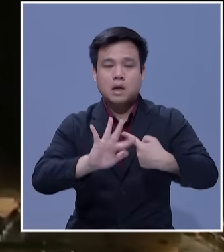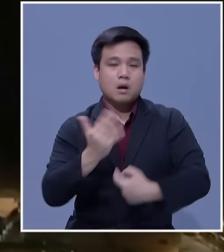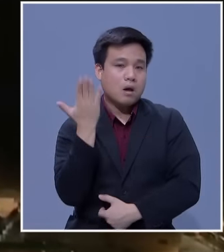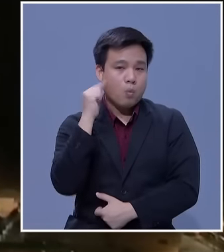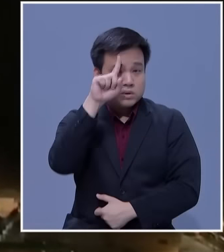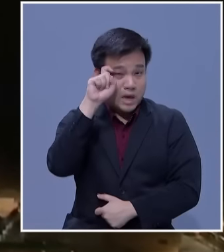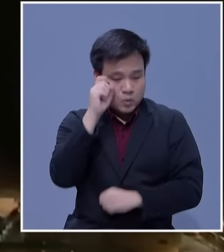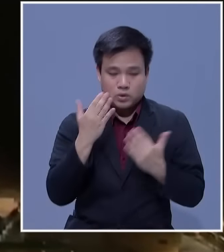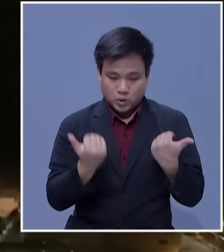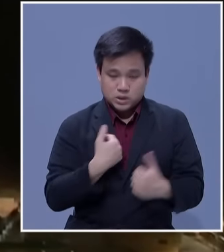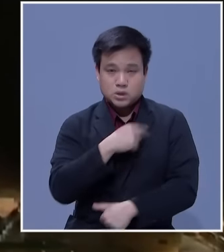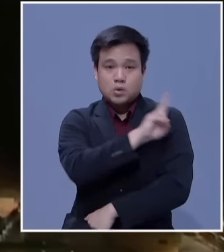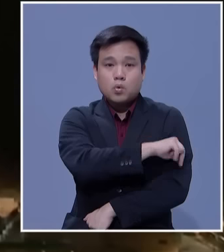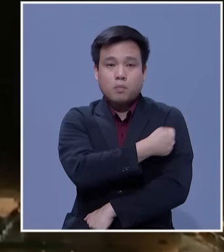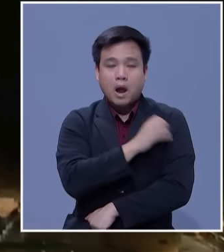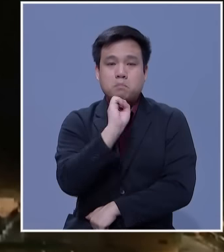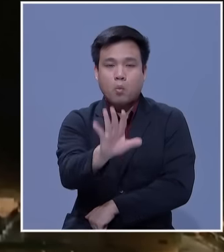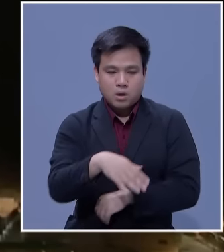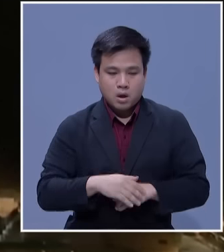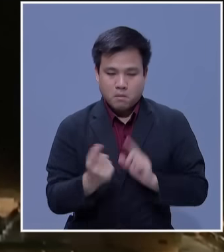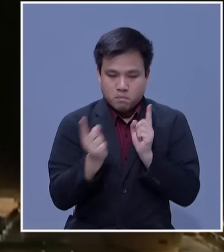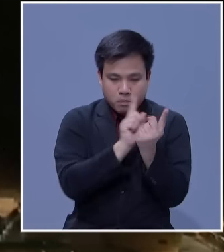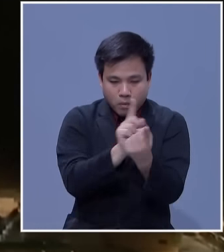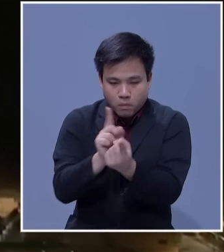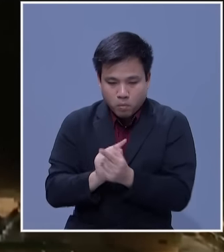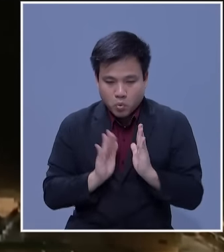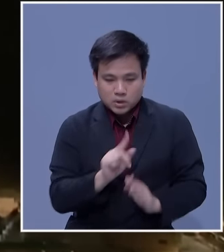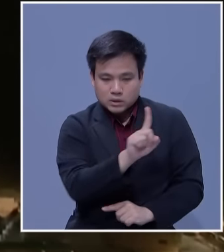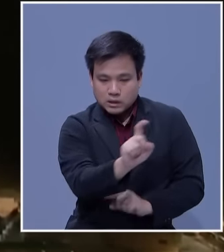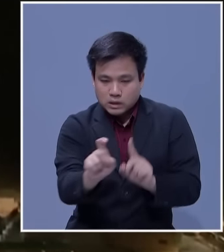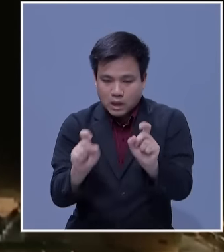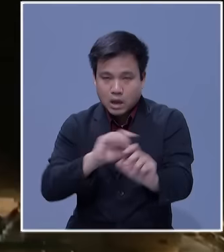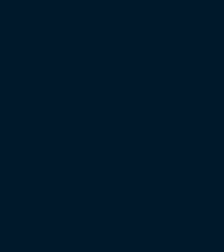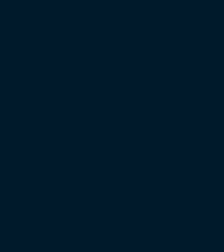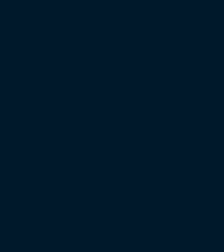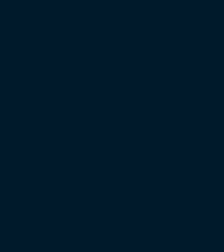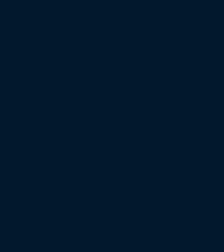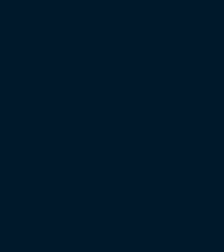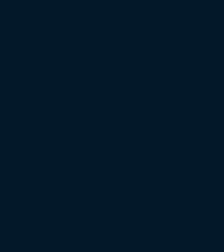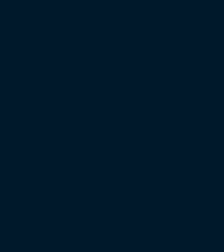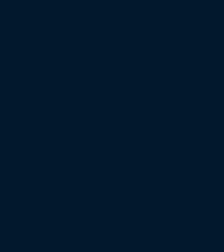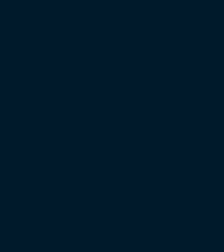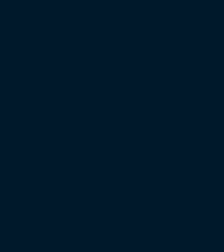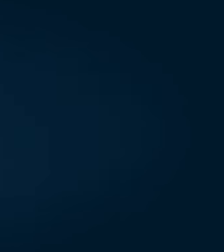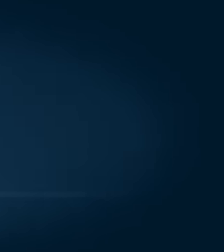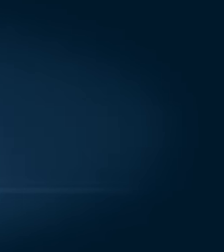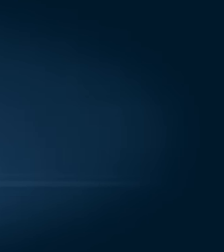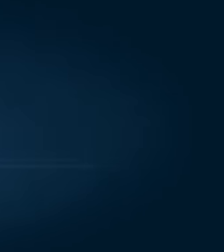ตอนนี้มีรายงานพบผู้เสียชีวิตรวมกันเนี่ย 89 คนค่ะ